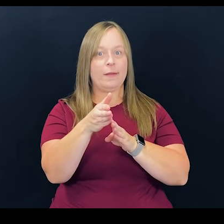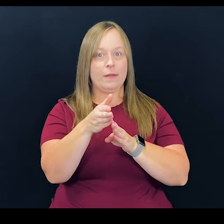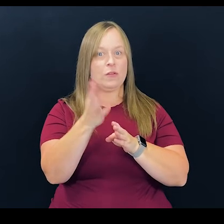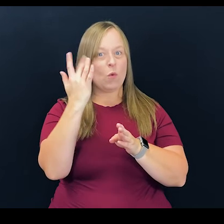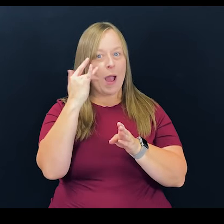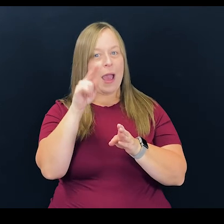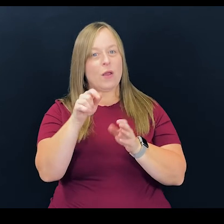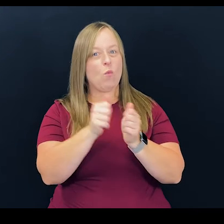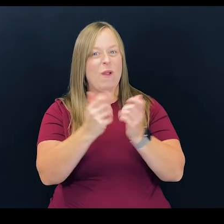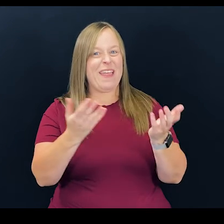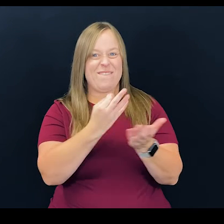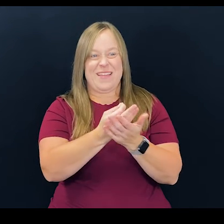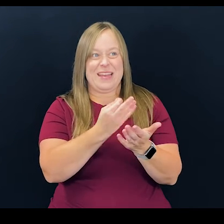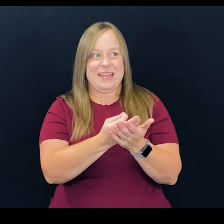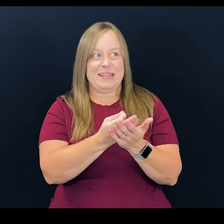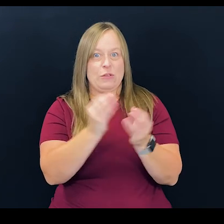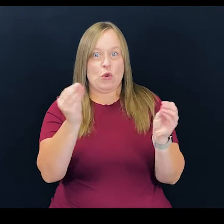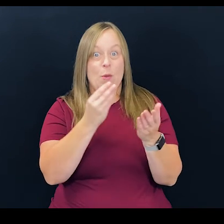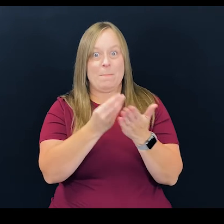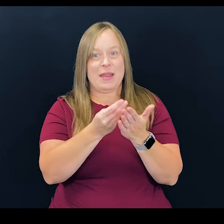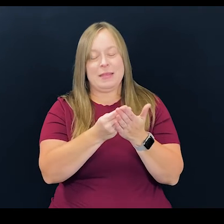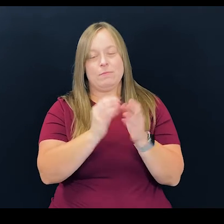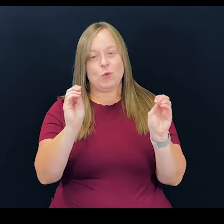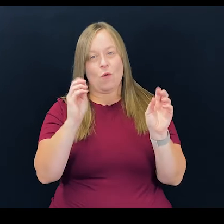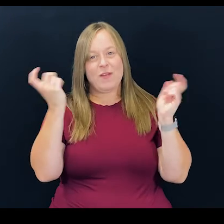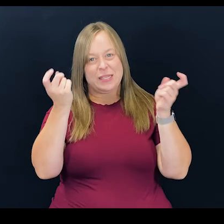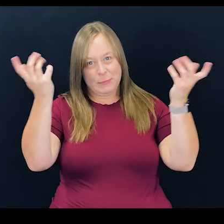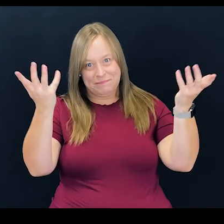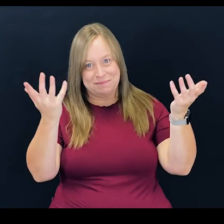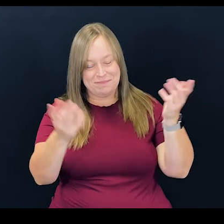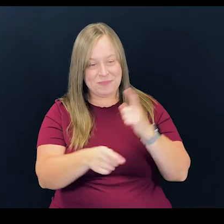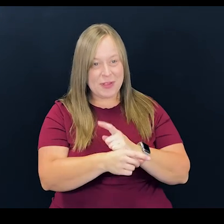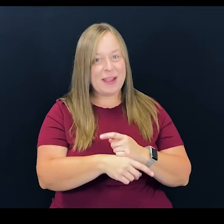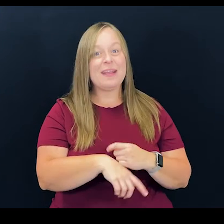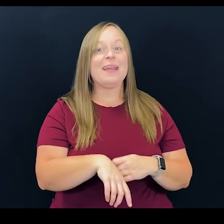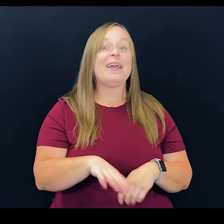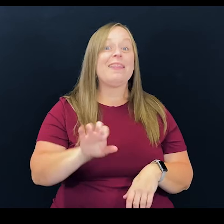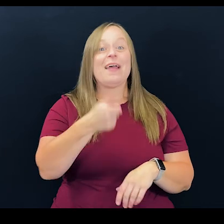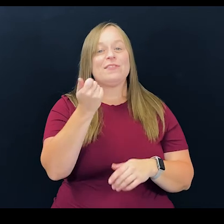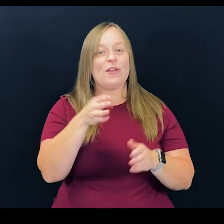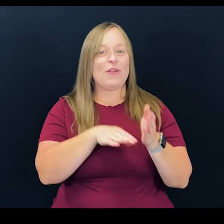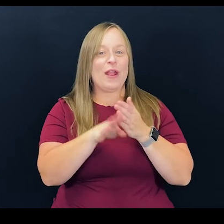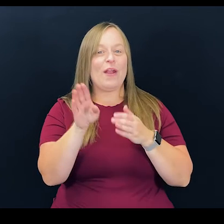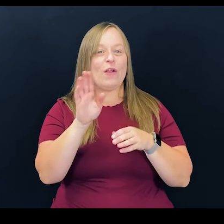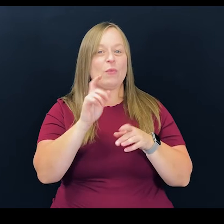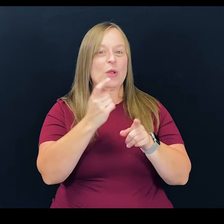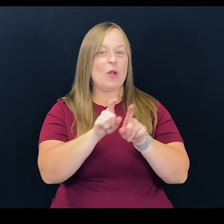porque el área sin las finanzas no hay festival. Y esa es otra área que también necesitamos ayuda es con eso,